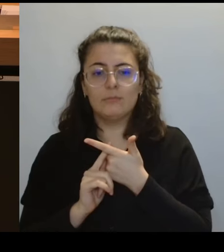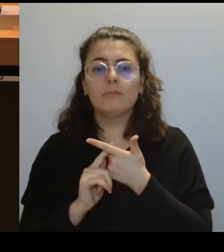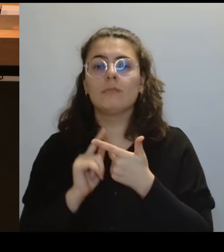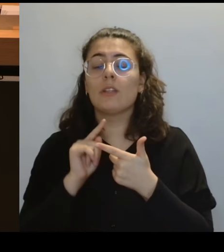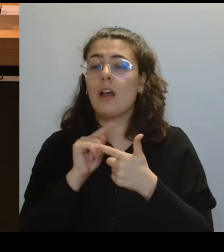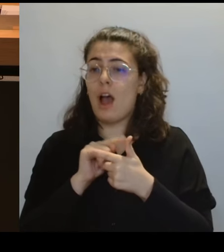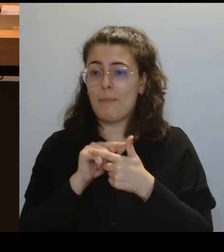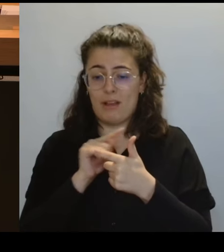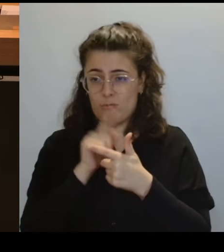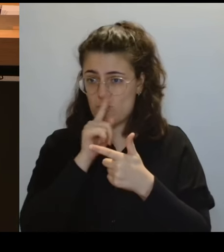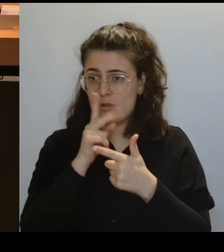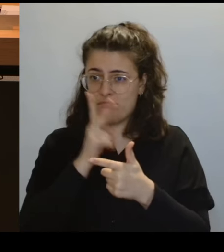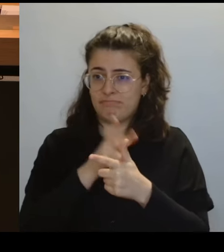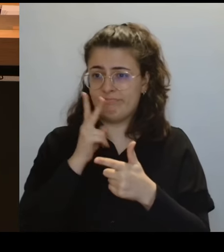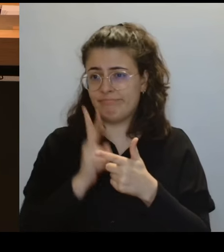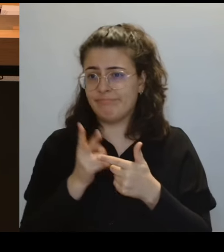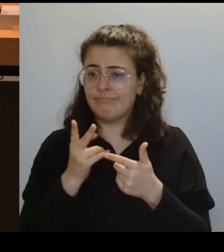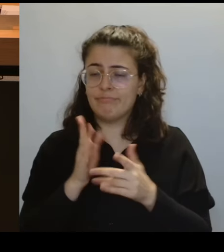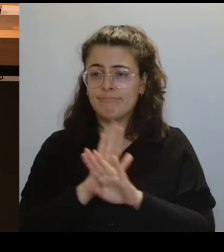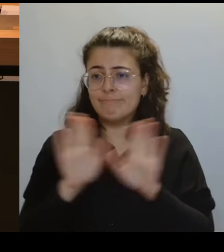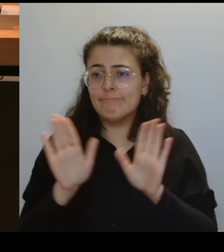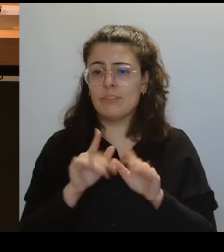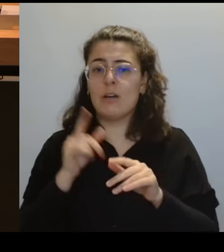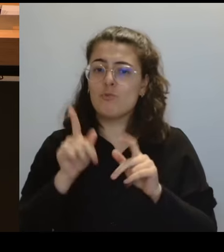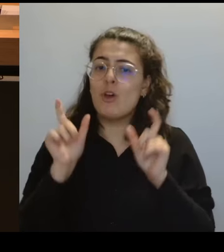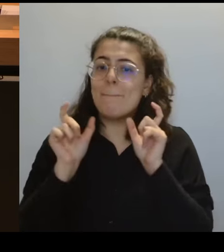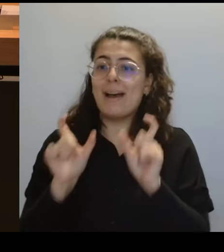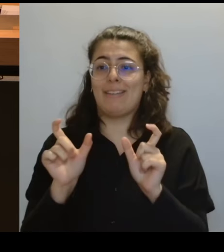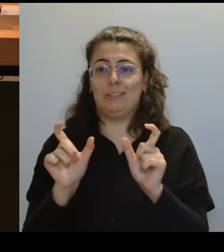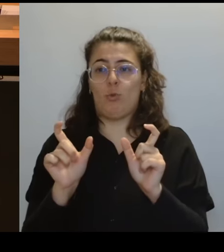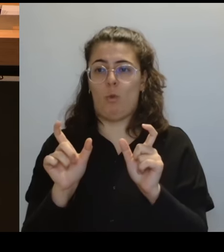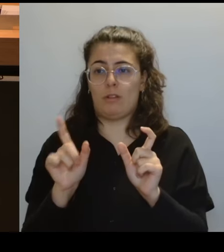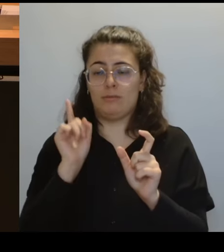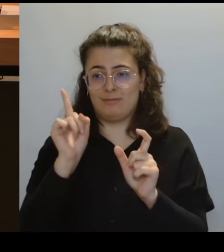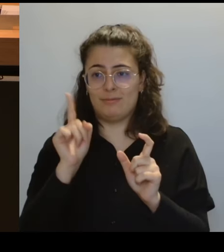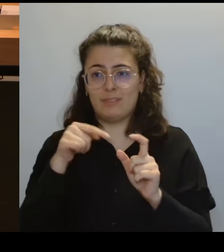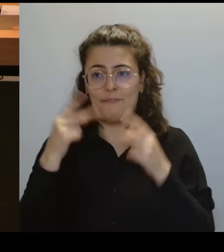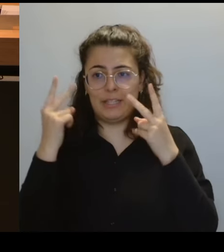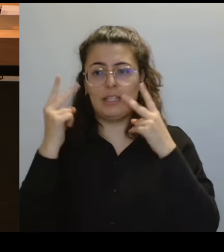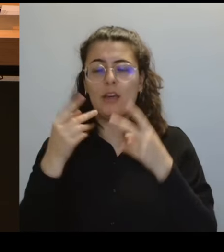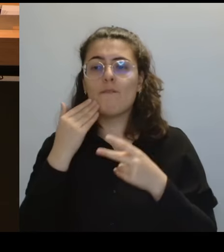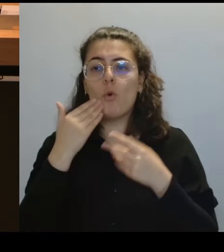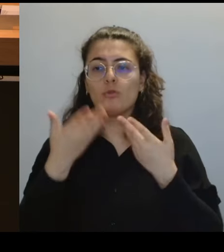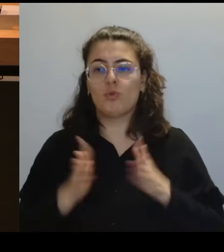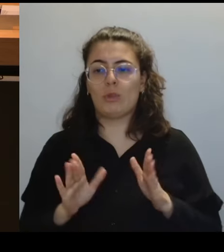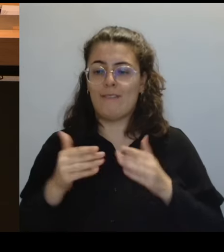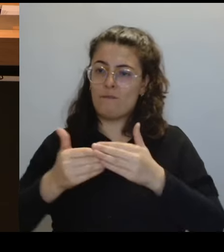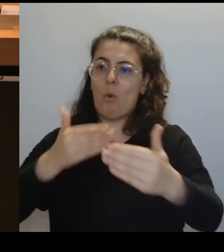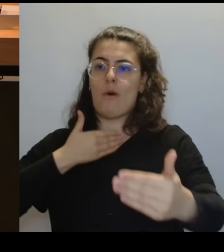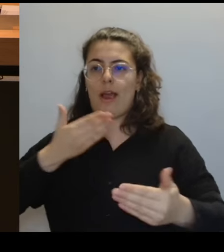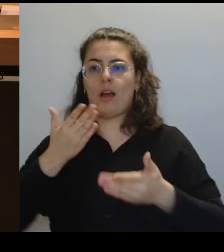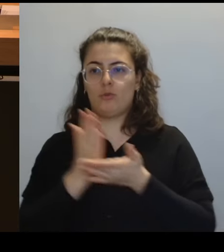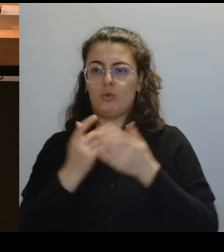um Prävention von Wohnungslosigkeit gehen. Die klaffende Wunde Ihrer Politik muss endlich repariert werden.